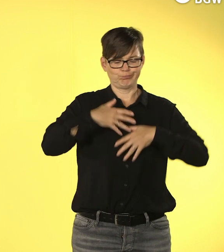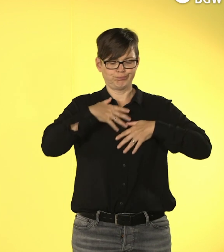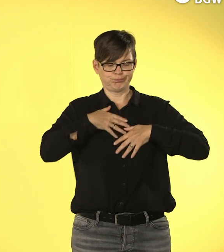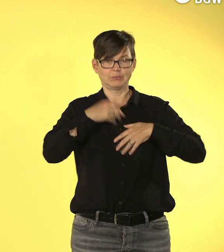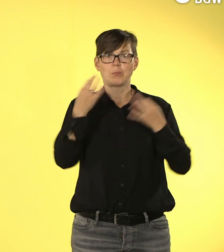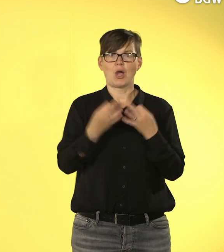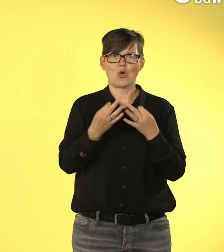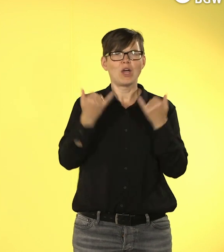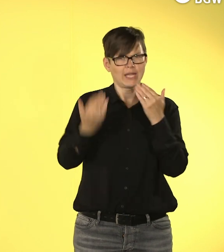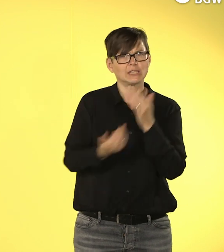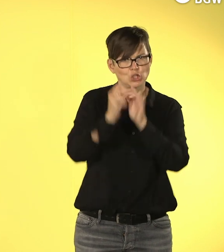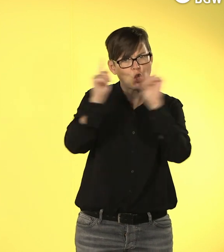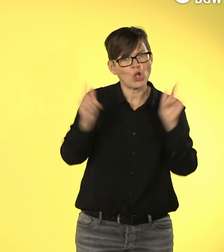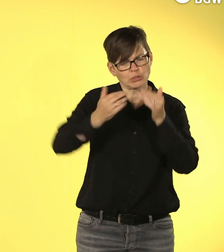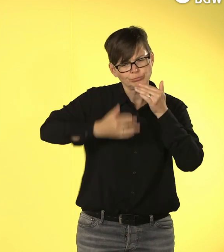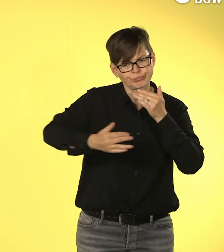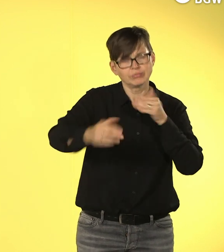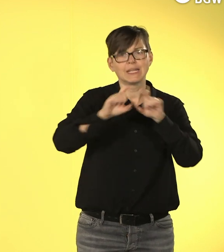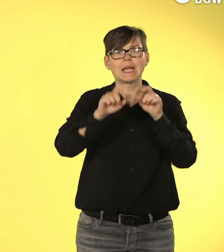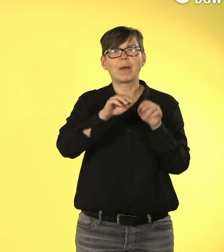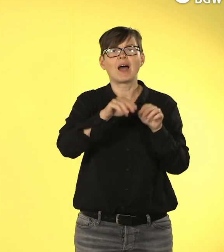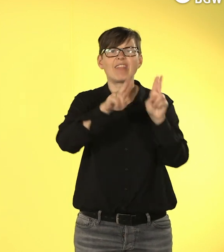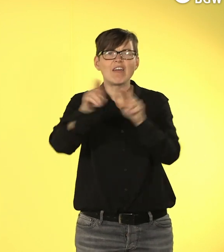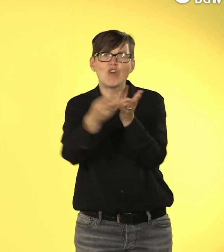Diversity ist ein Punkt,